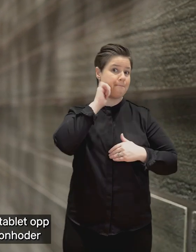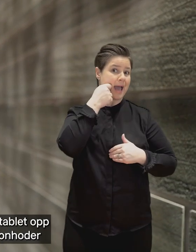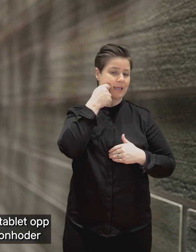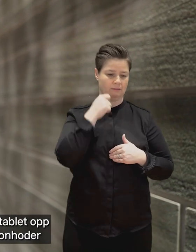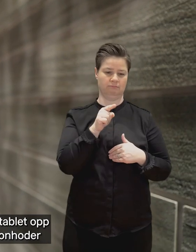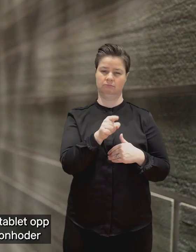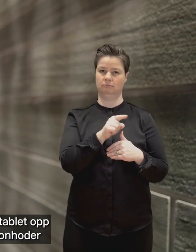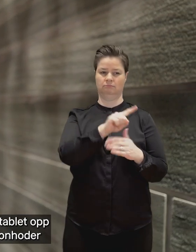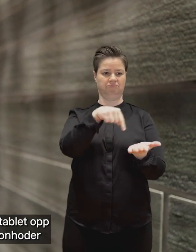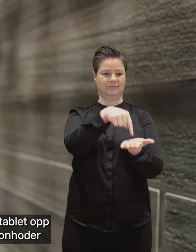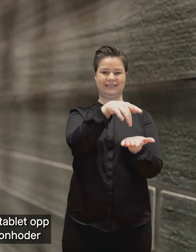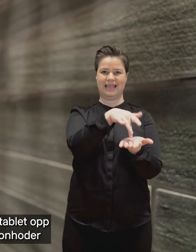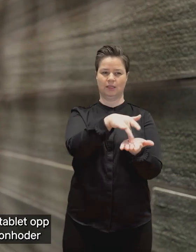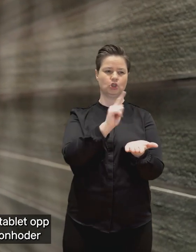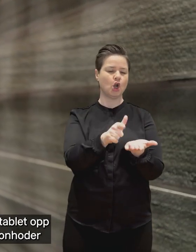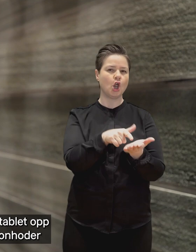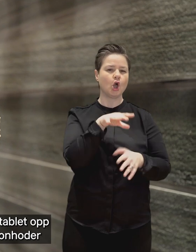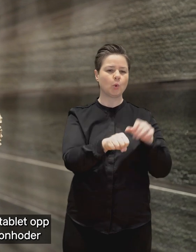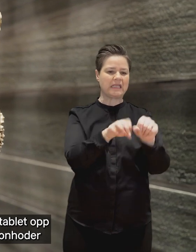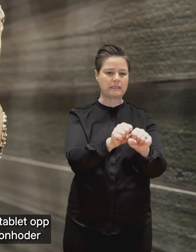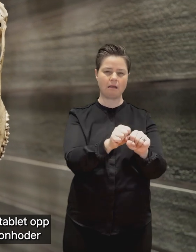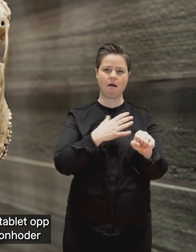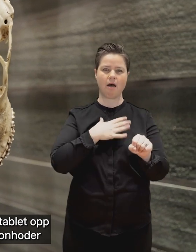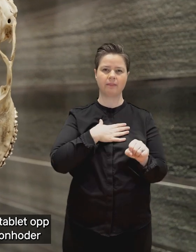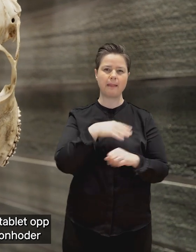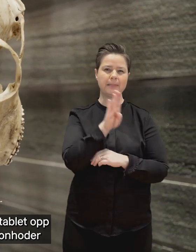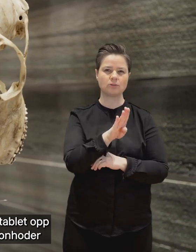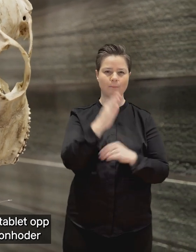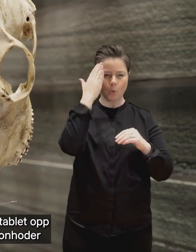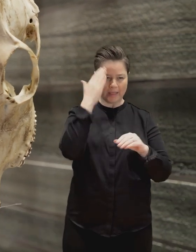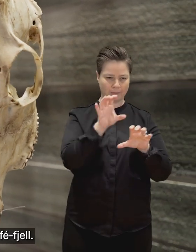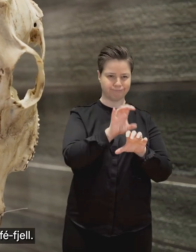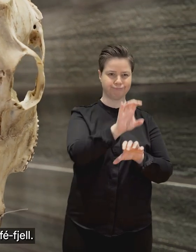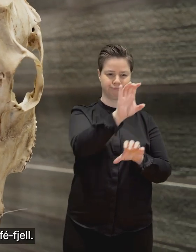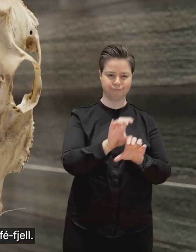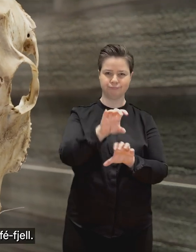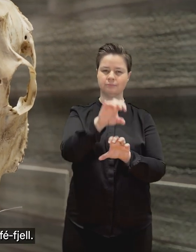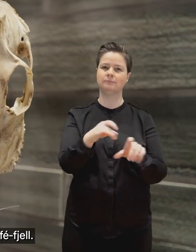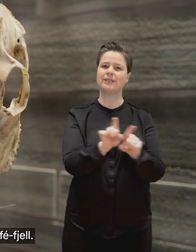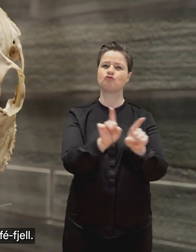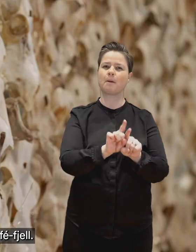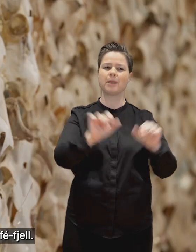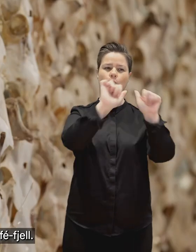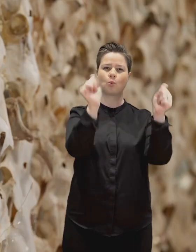etter at kolonistene stablet opp enorme berg av bisonhoder som så ut som trofé-fjell.